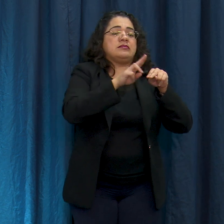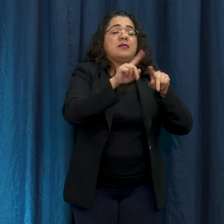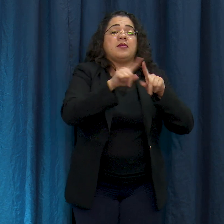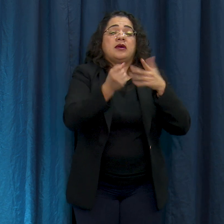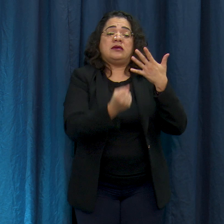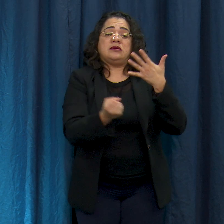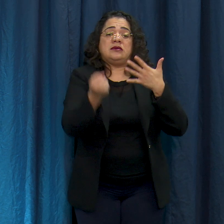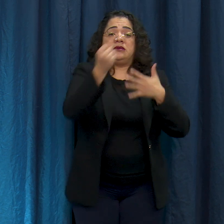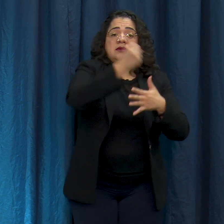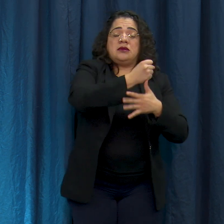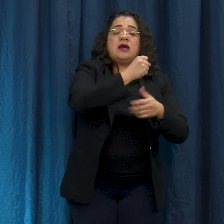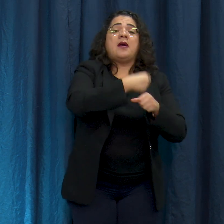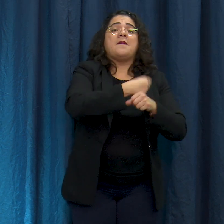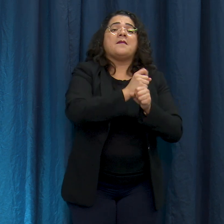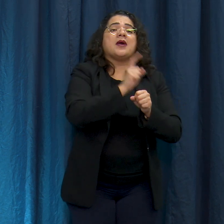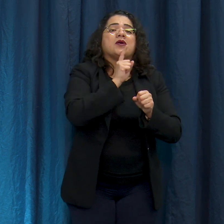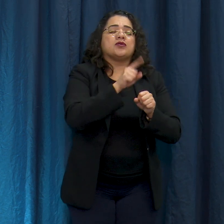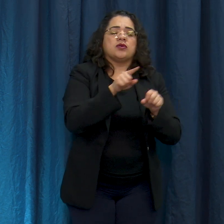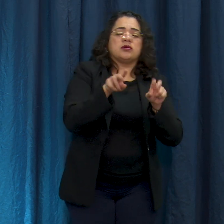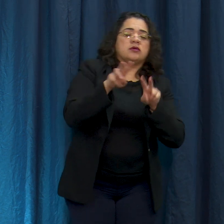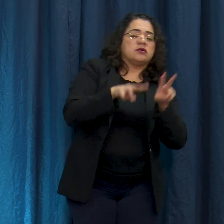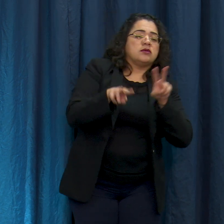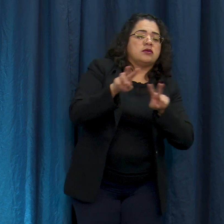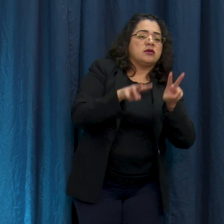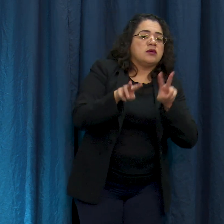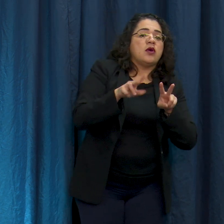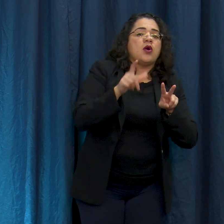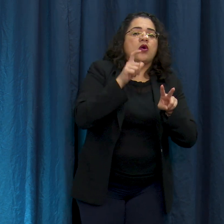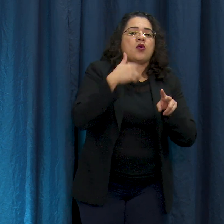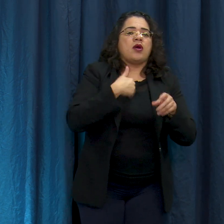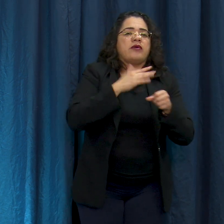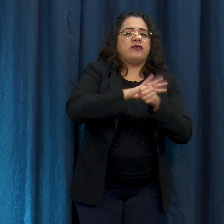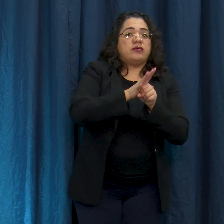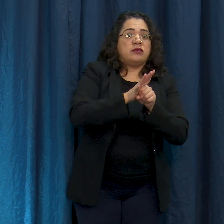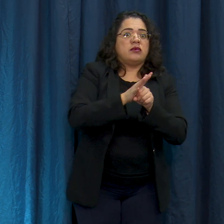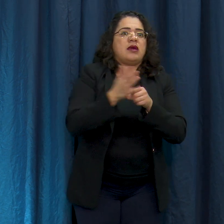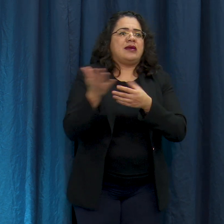equipo es hacer que podamos a friend ala pro plication days TV bro veeru's ya